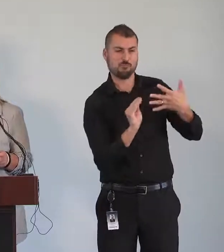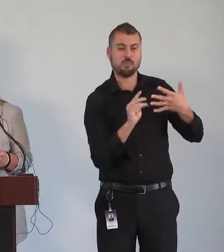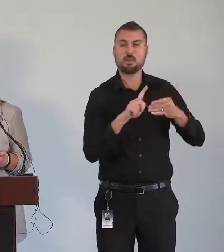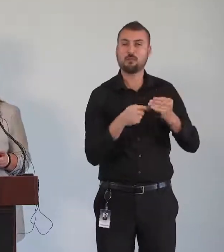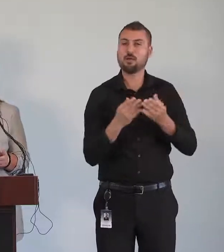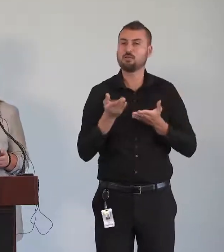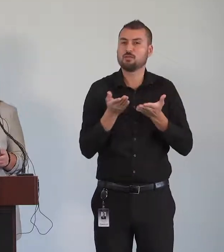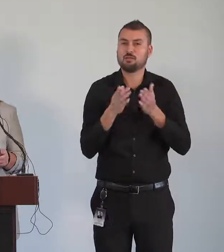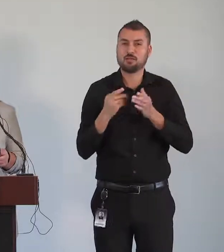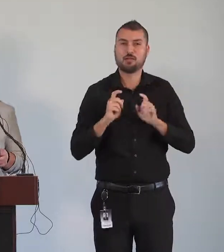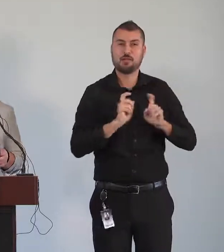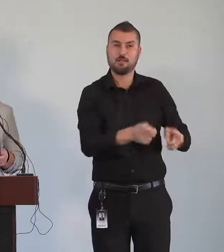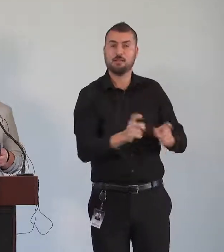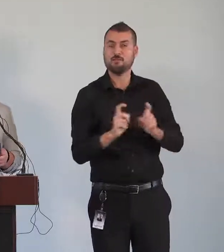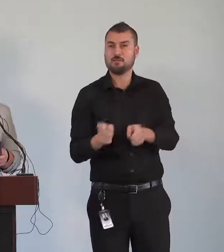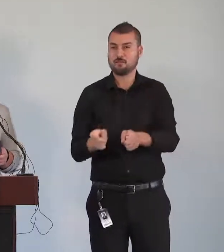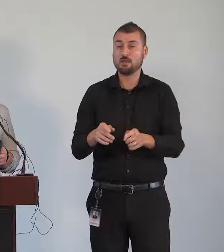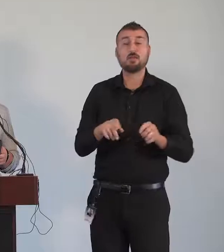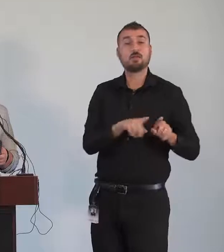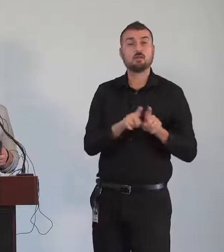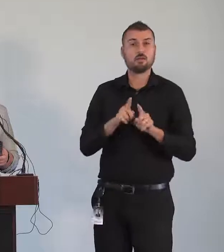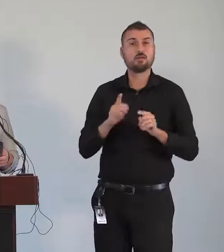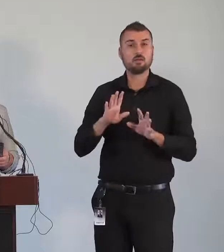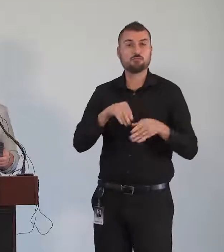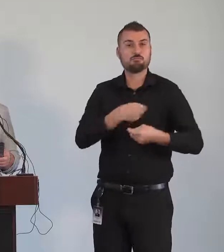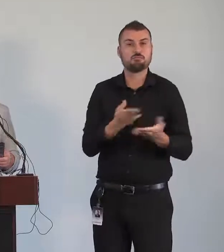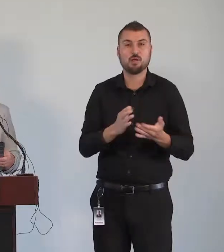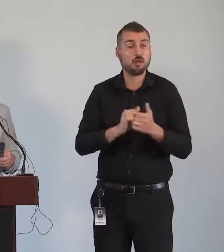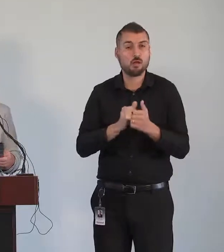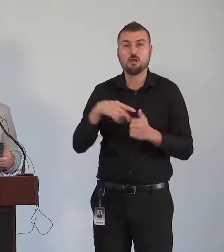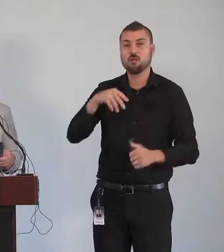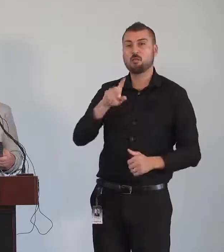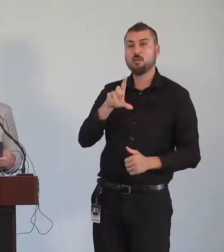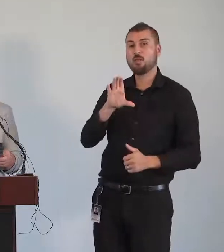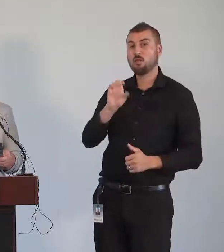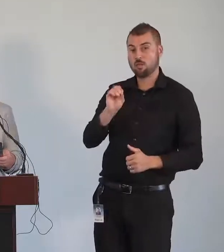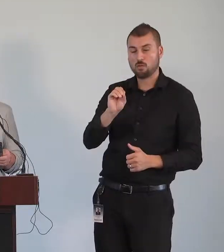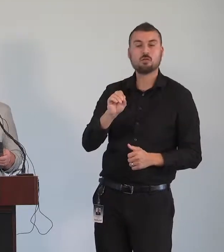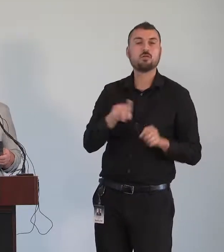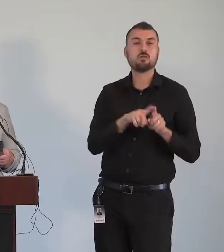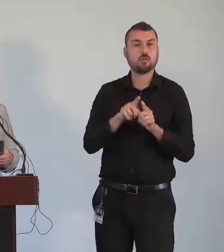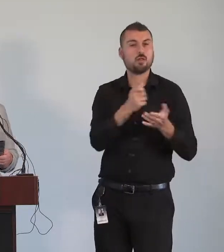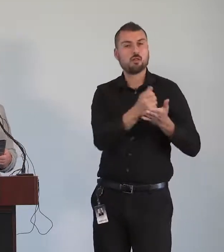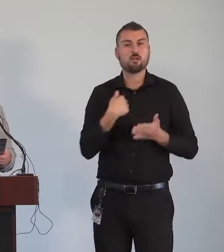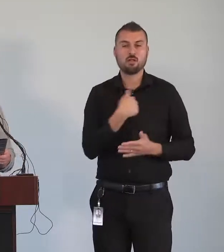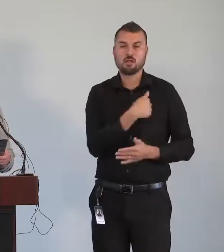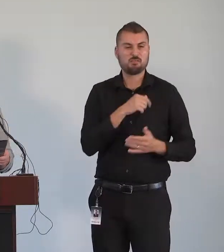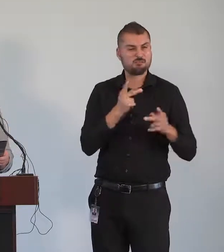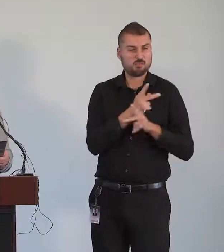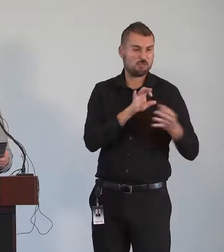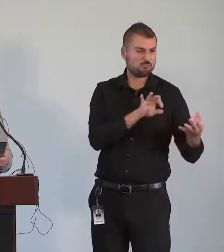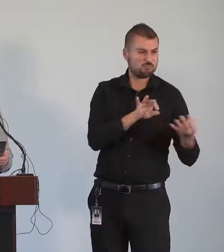es administrada por polko y nos ayudará a evaluar los comentarios sobre las prioridades y preocupaciones de la ciudad